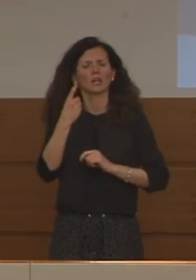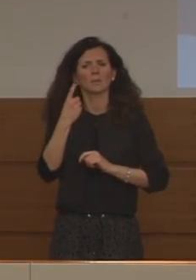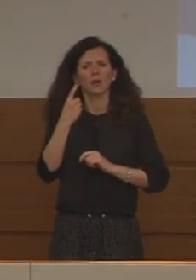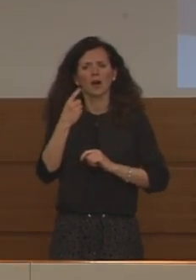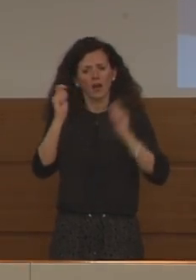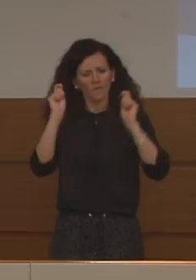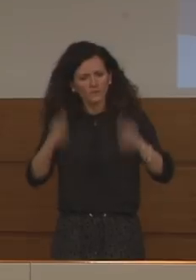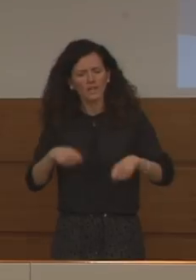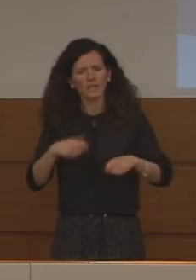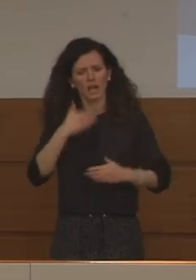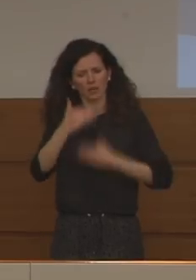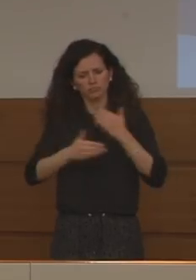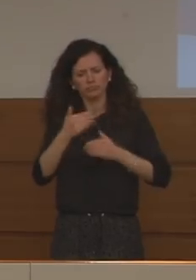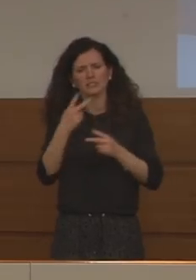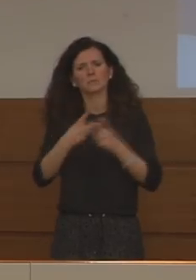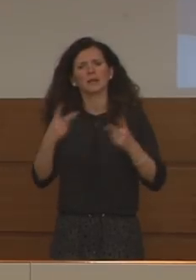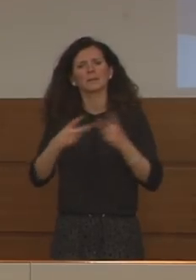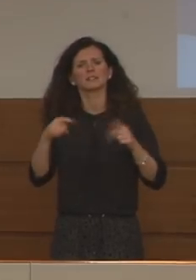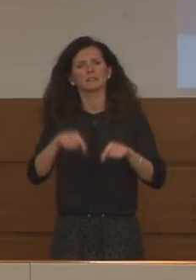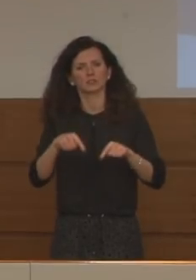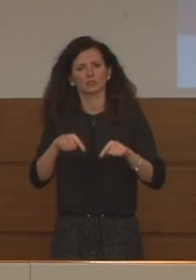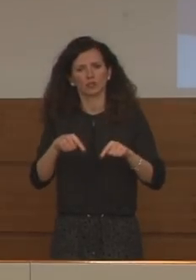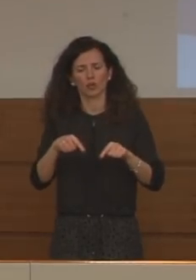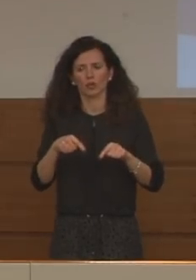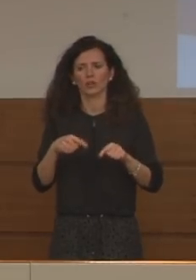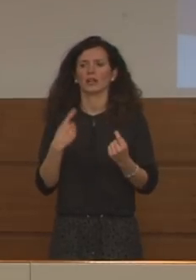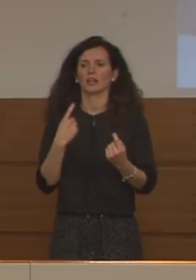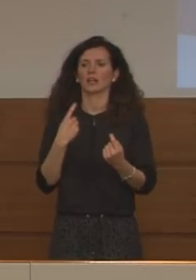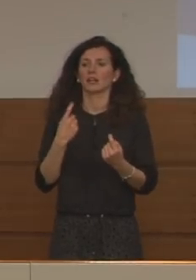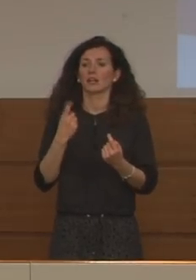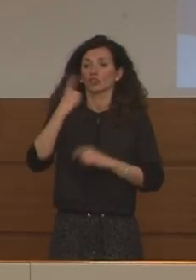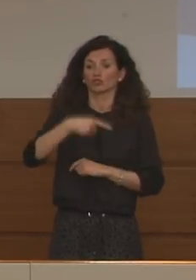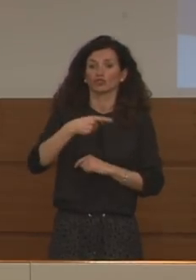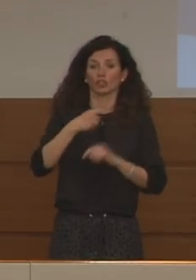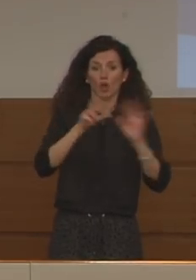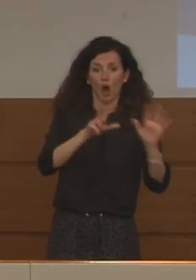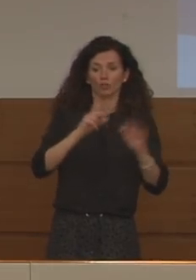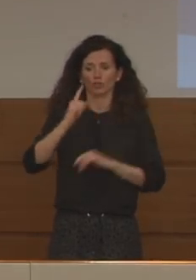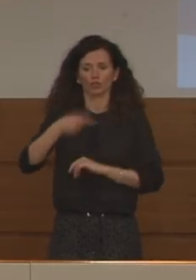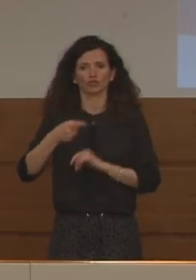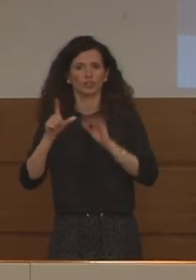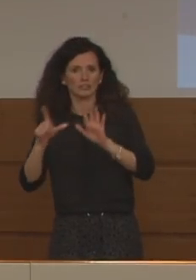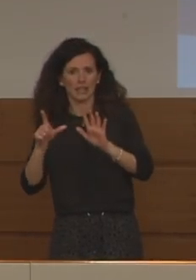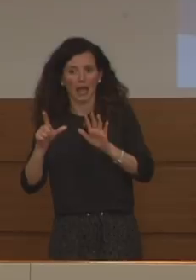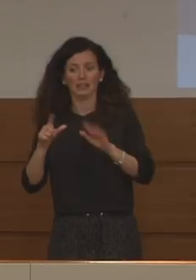contesto diciamo G8, G7. Bene, questa sperimentazione possa fornire